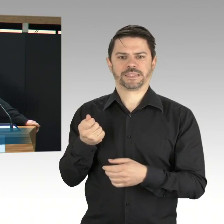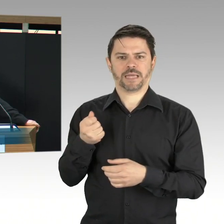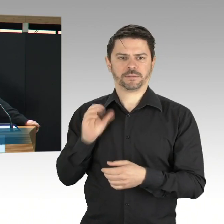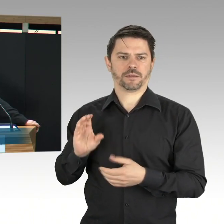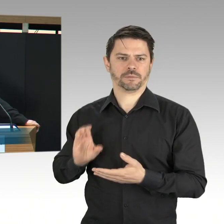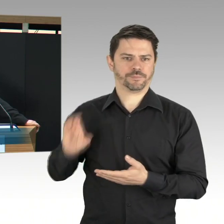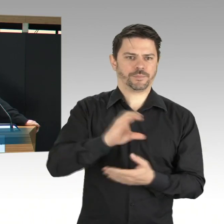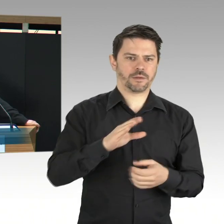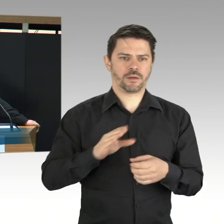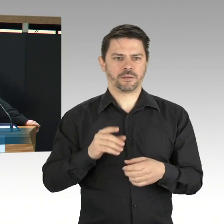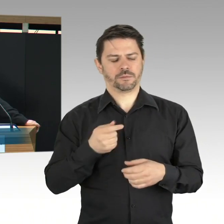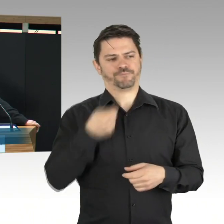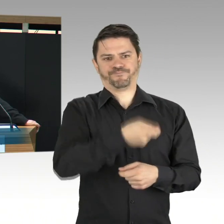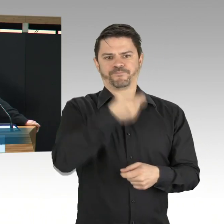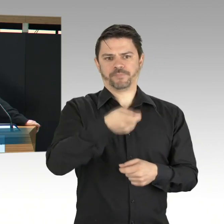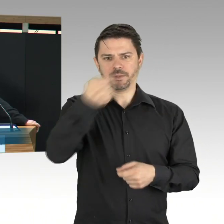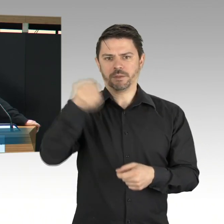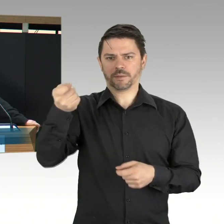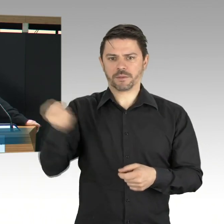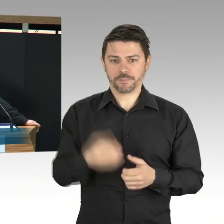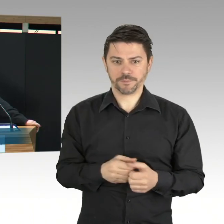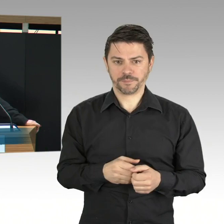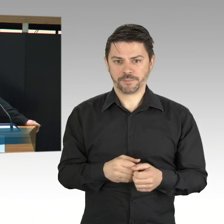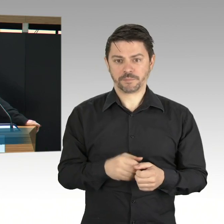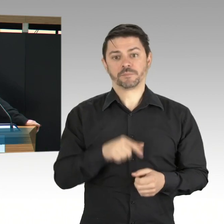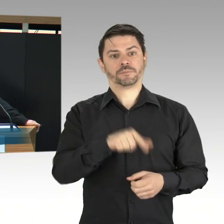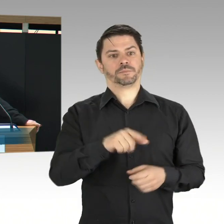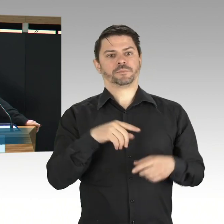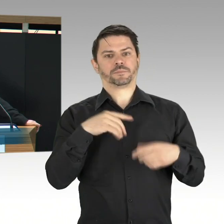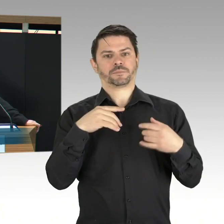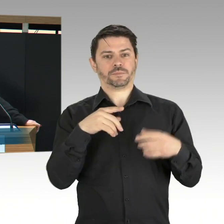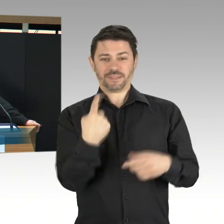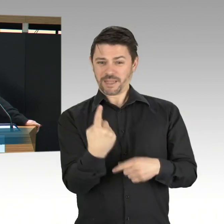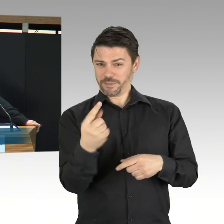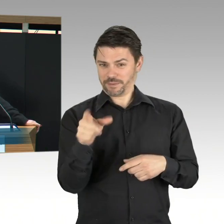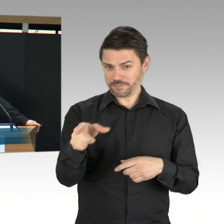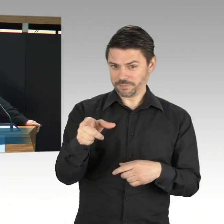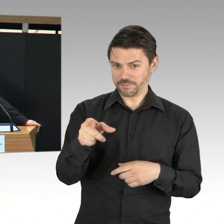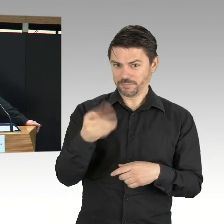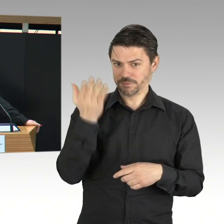eine höhere als die zulässige Miete nicht mehr zu verlangen. Der BBU ... Und jetzt hören Sie zu!